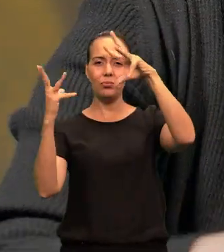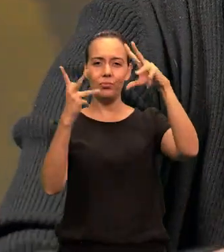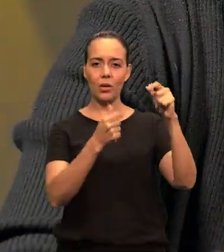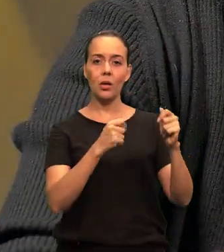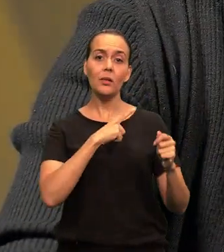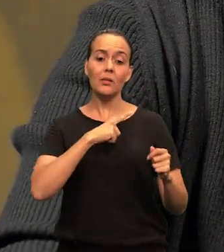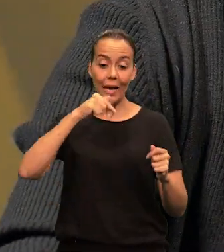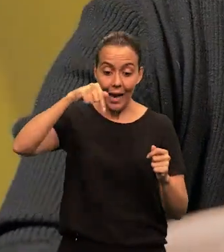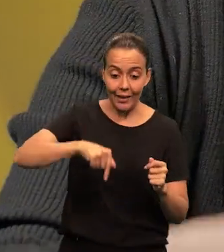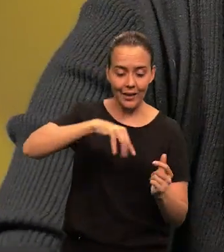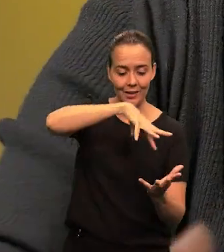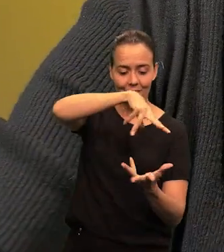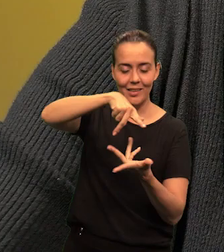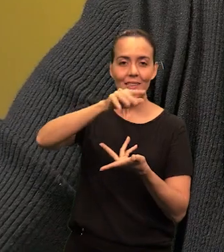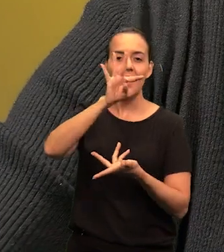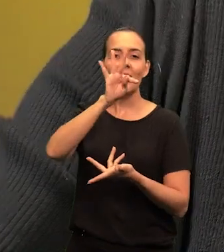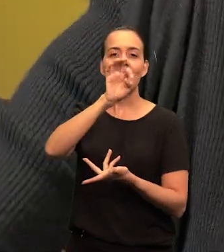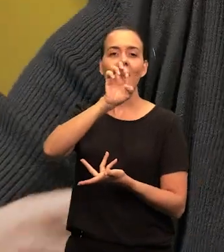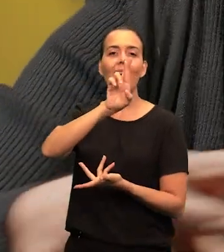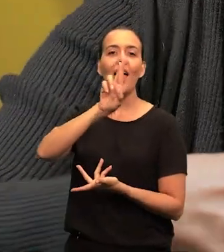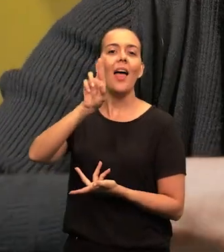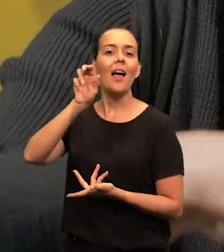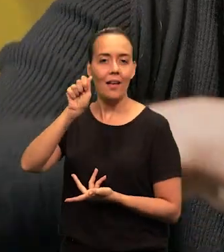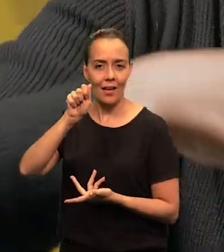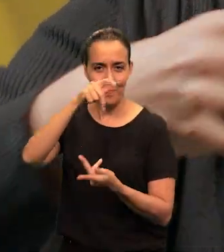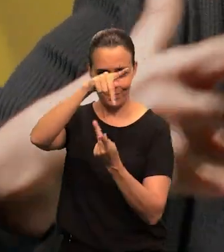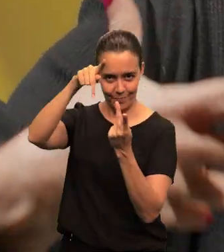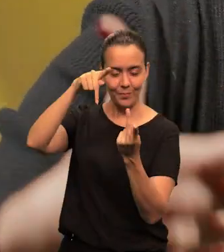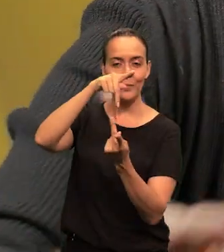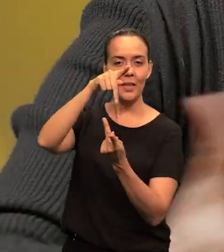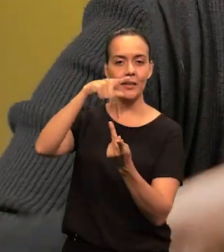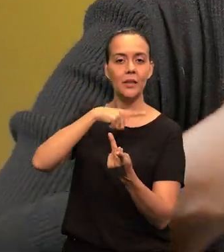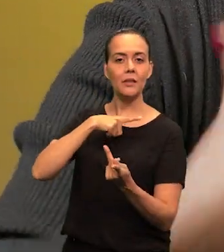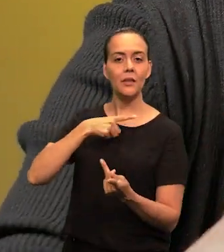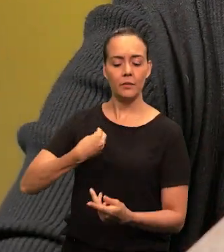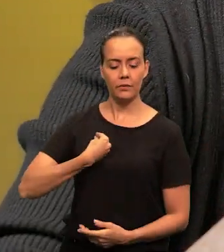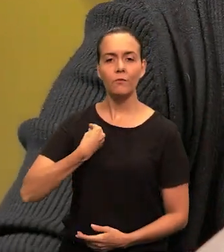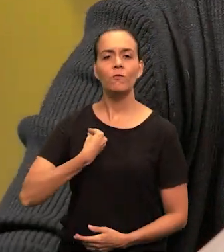tem vida orgânica aqui nessa terra. Então, a Terra é um corpo vivo e pulsante.